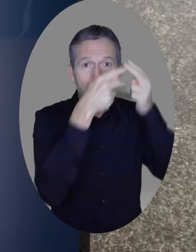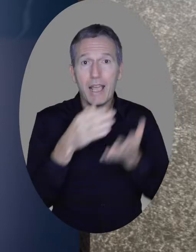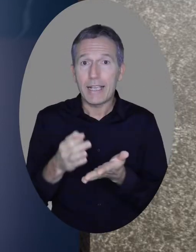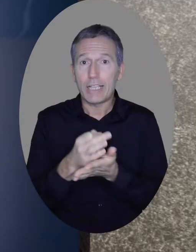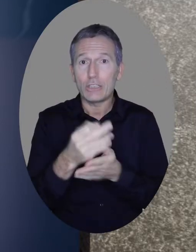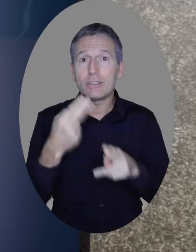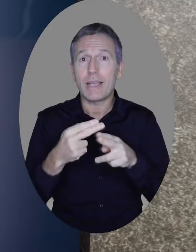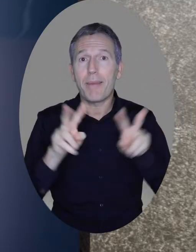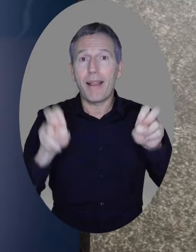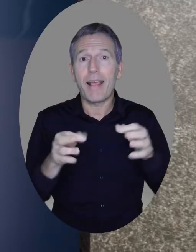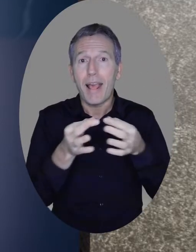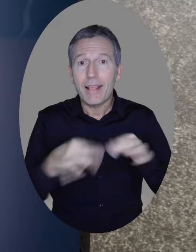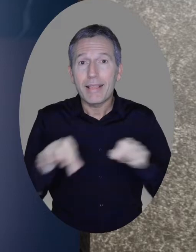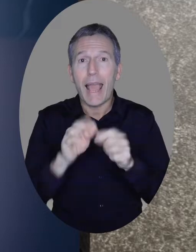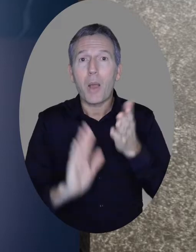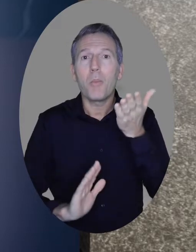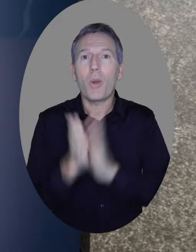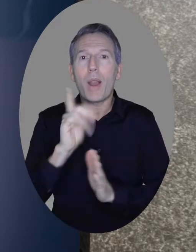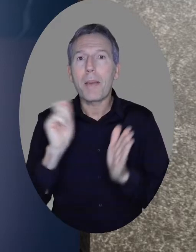Ils ne s'entendent donc pas non plus pendant la guerre.